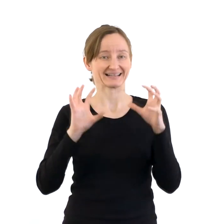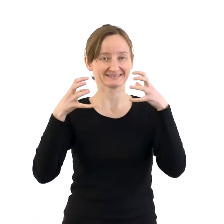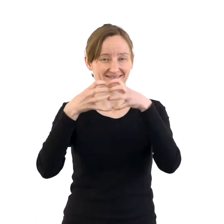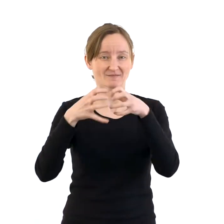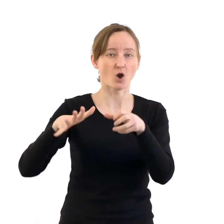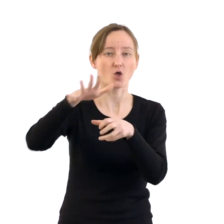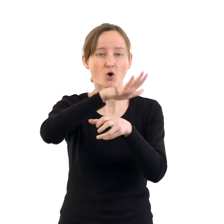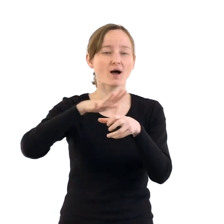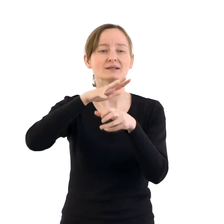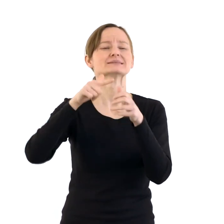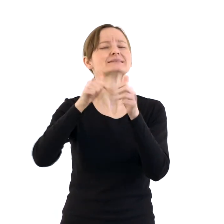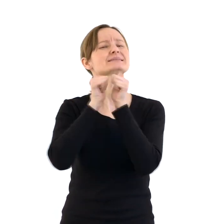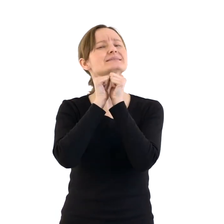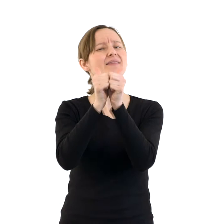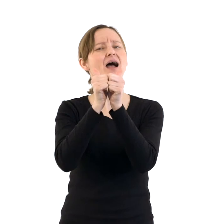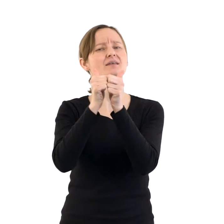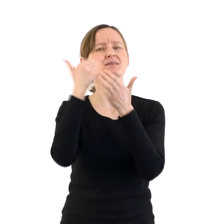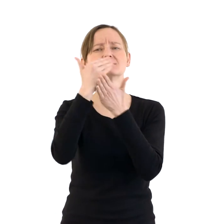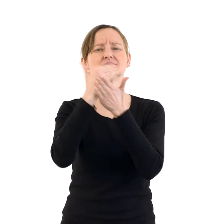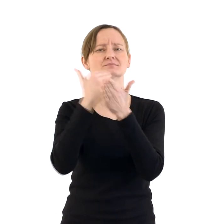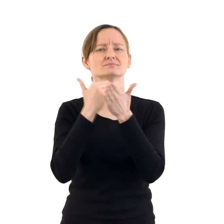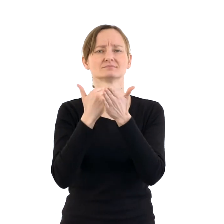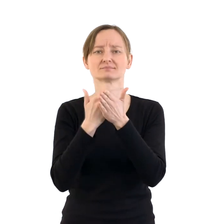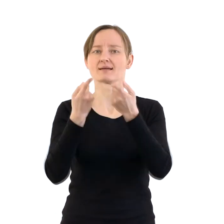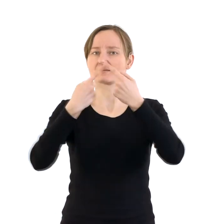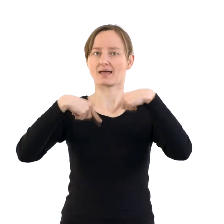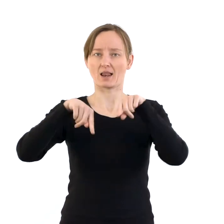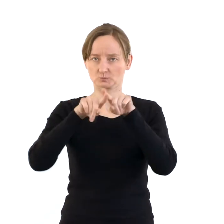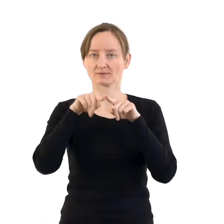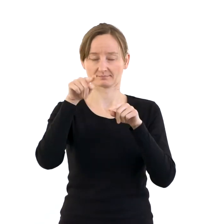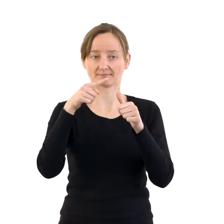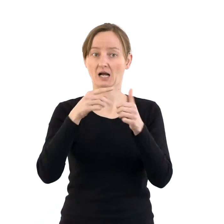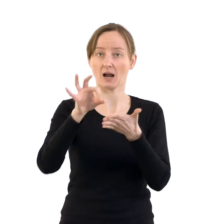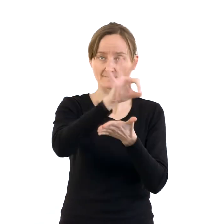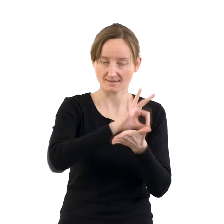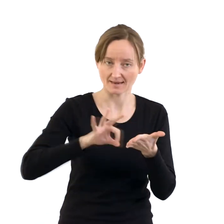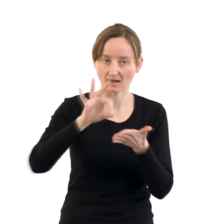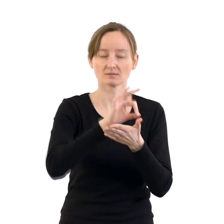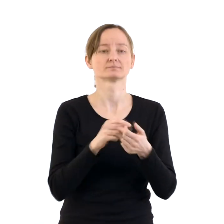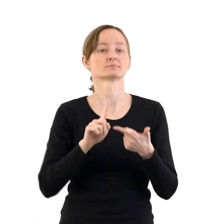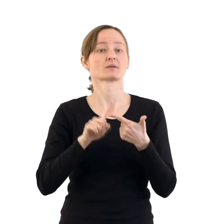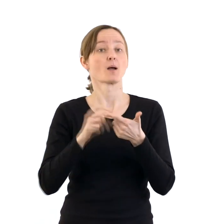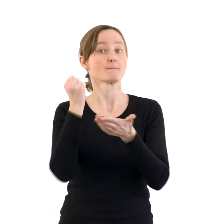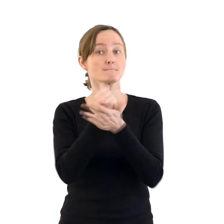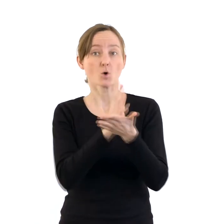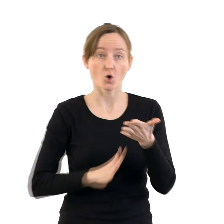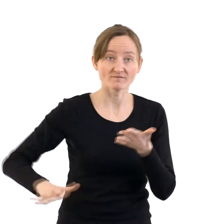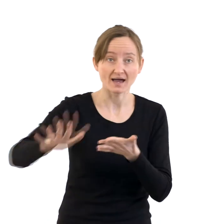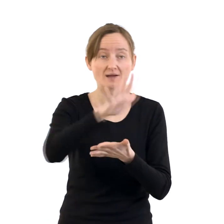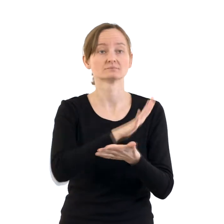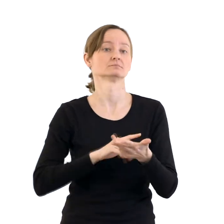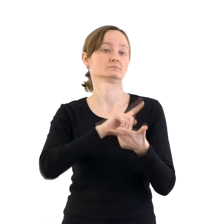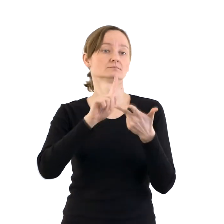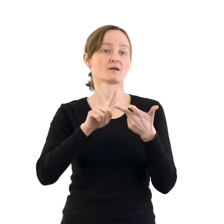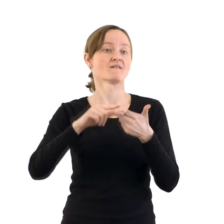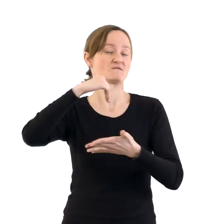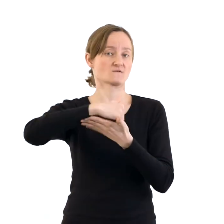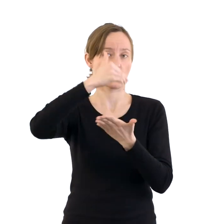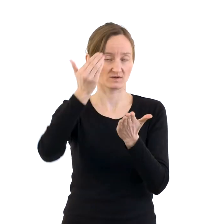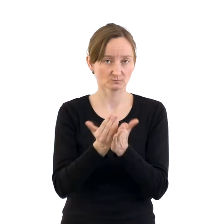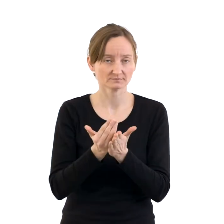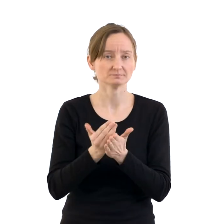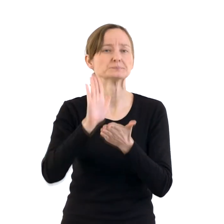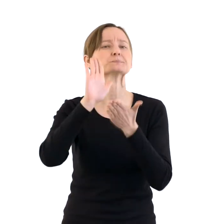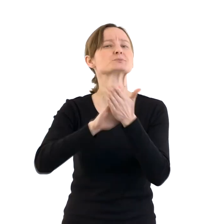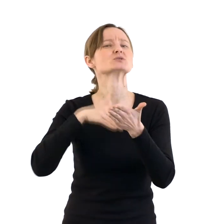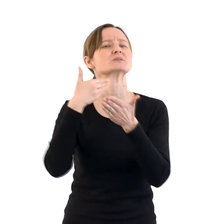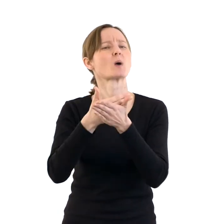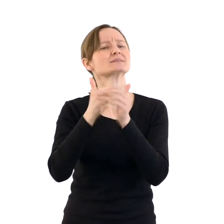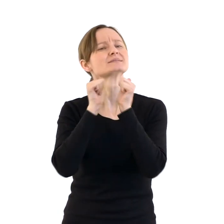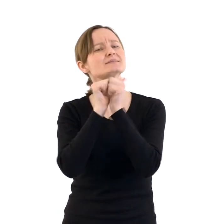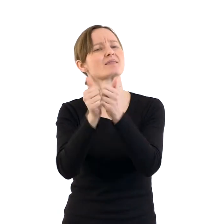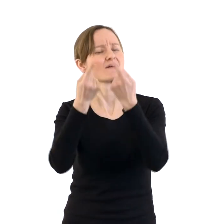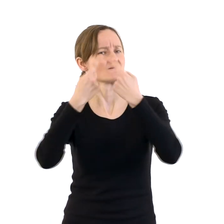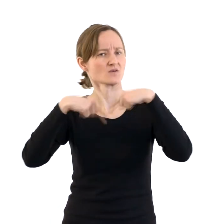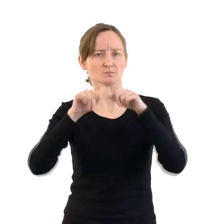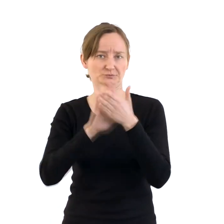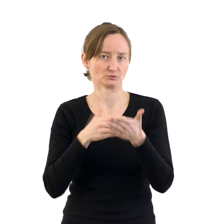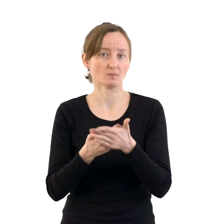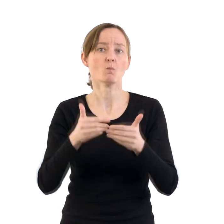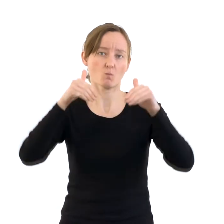Inicjatywa lokalna dotyczy zadań, jakie realizuje gmina, powiat czy województwo dla przykładu: